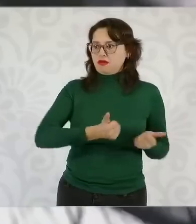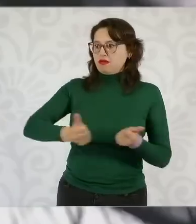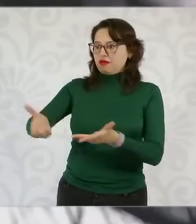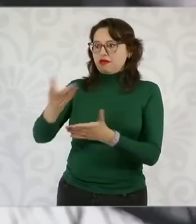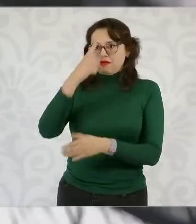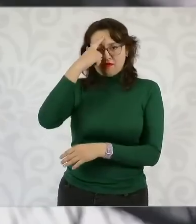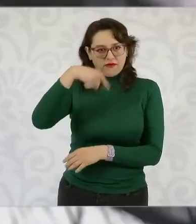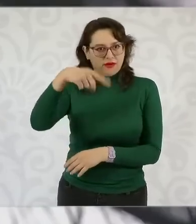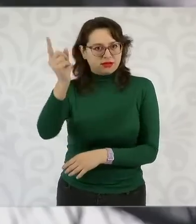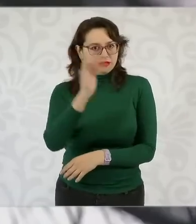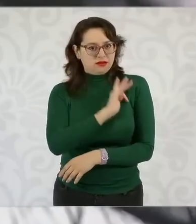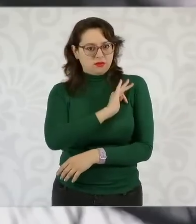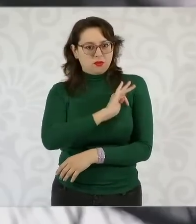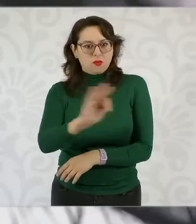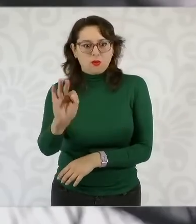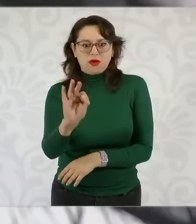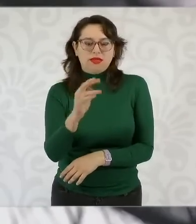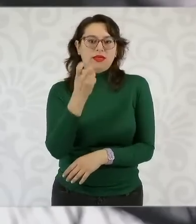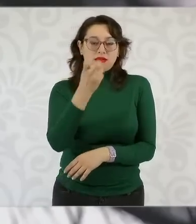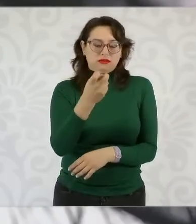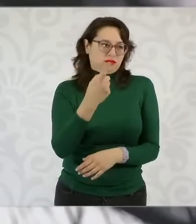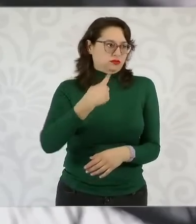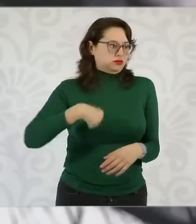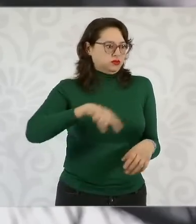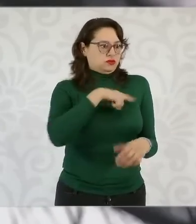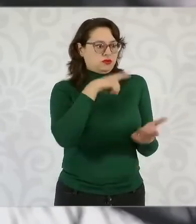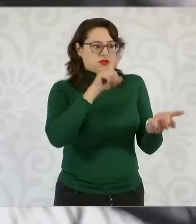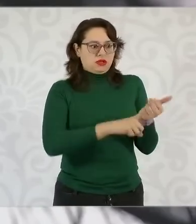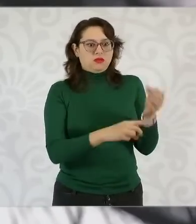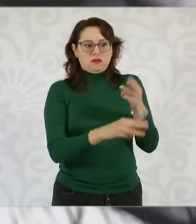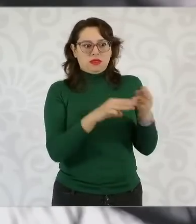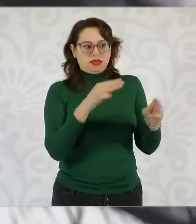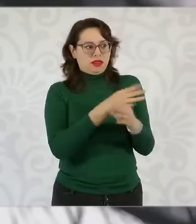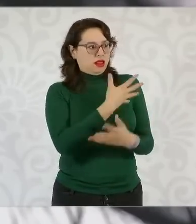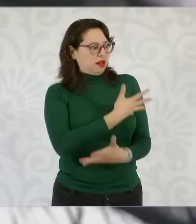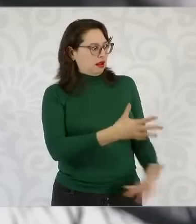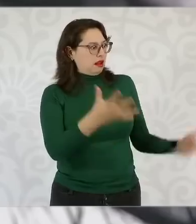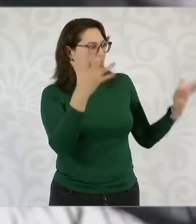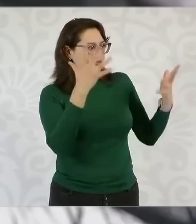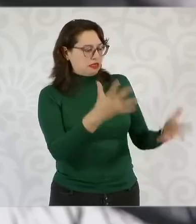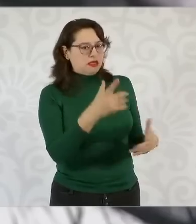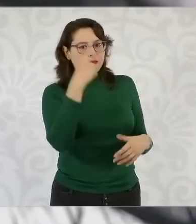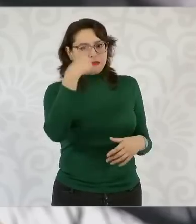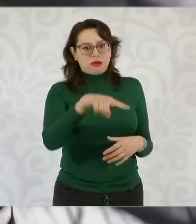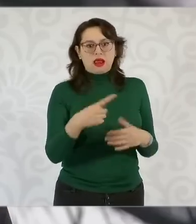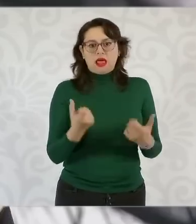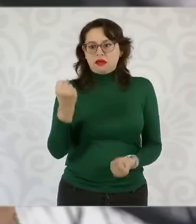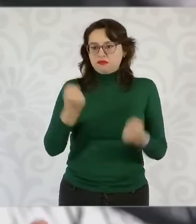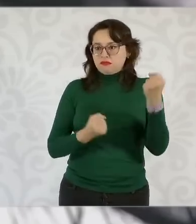nosotros que haya infraestructura para poder este tener esa movilización y no solo paraas